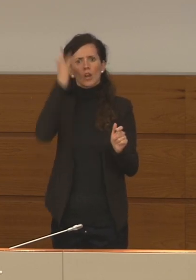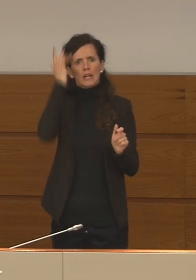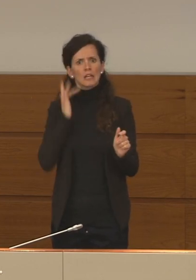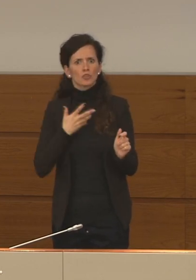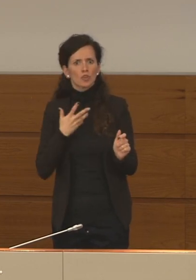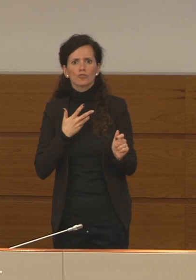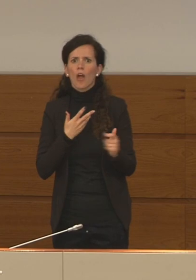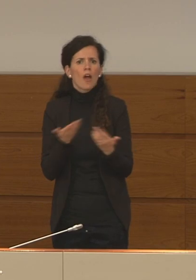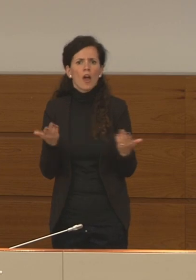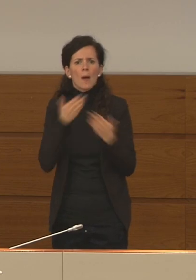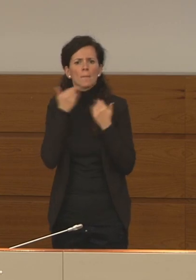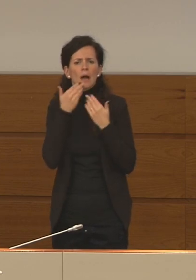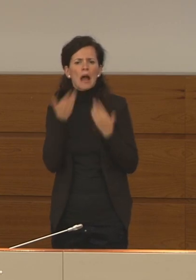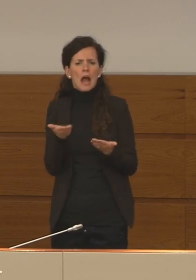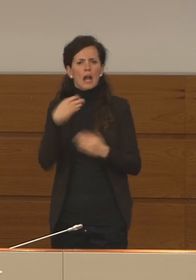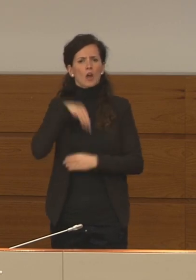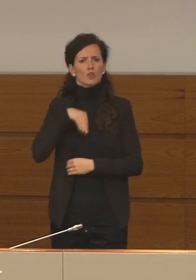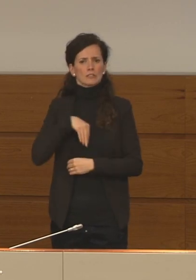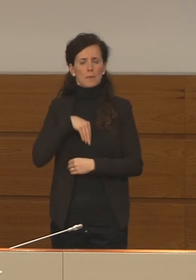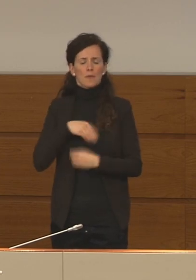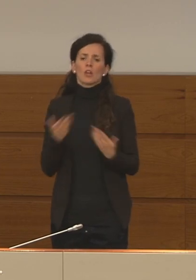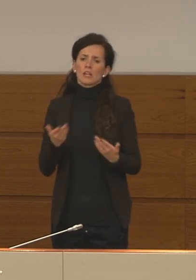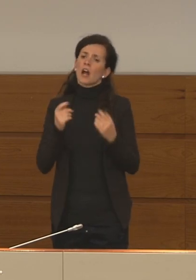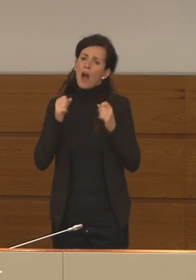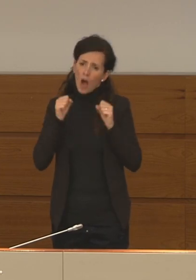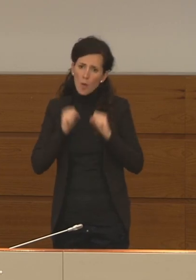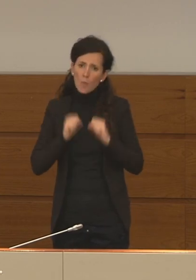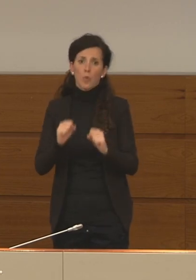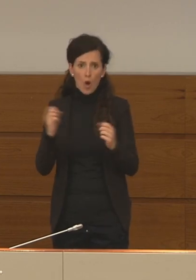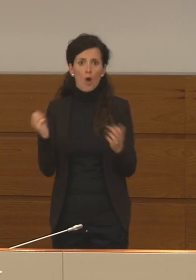determinati comportamenti. Quindi lo scenario e la raccomandazione